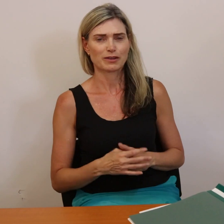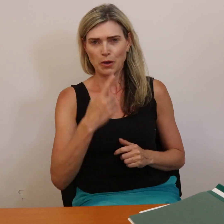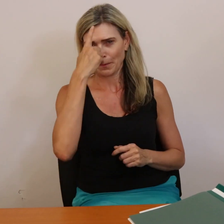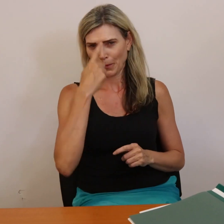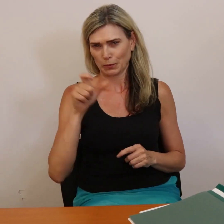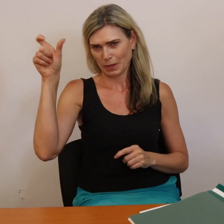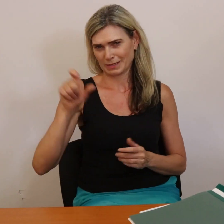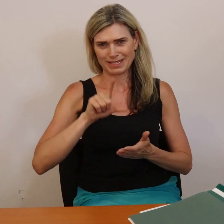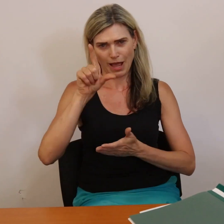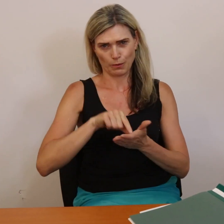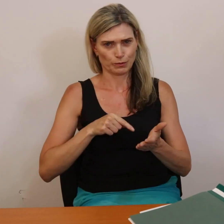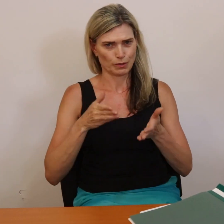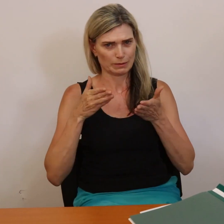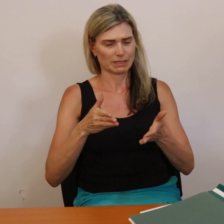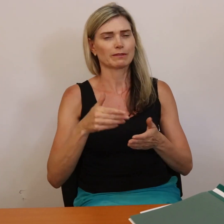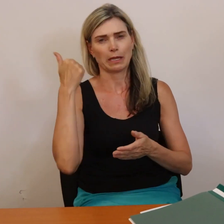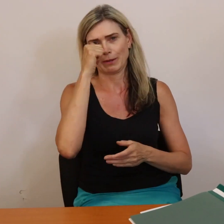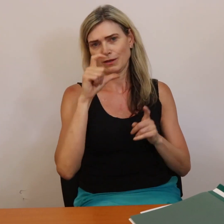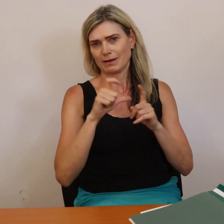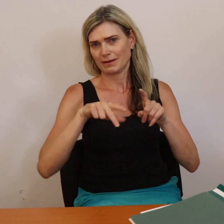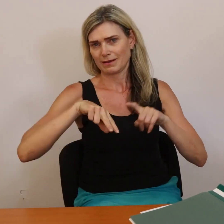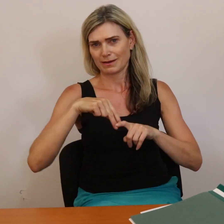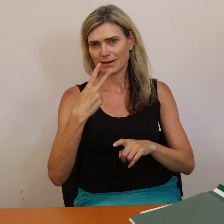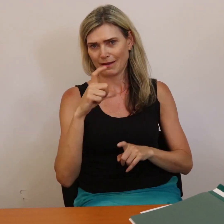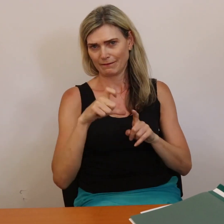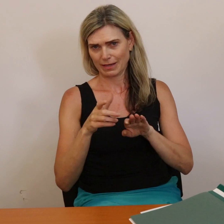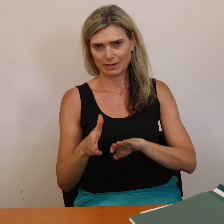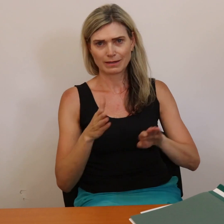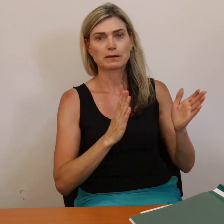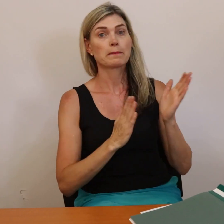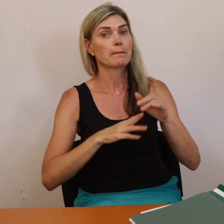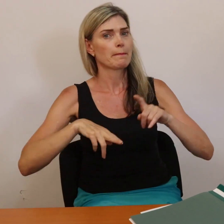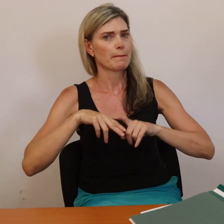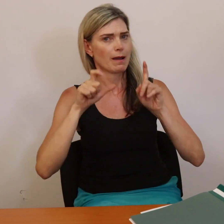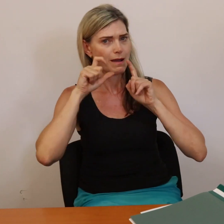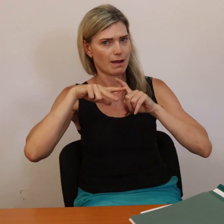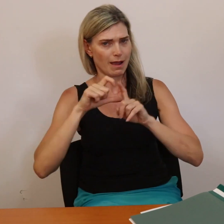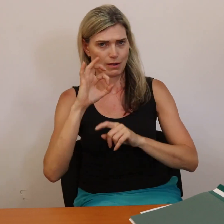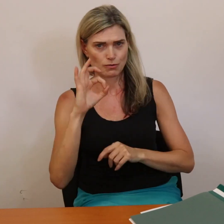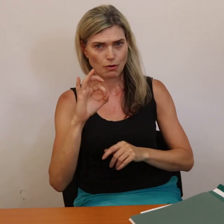Ráda bych vám představila portugalského autora Davida Machado.